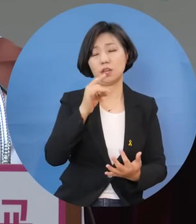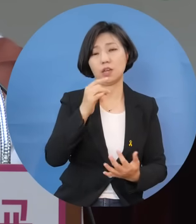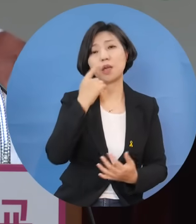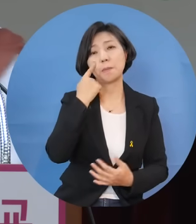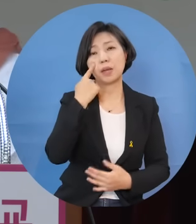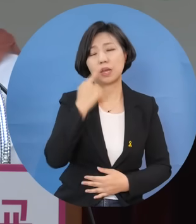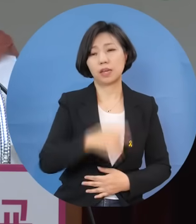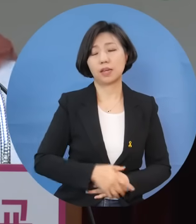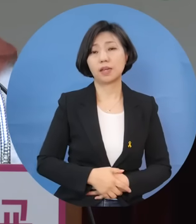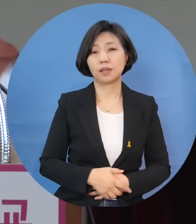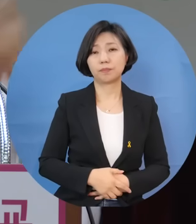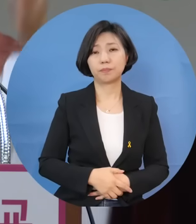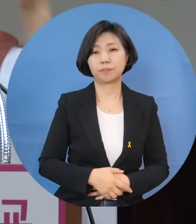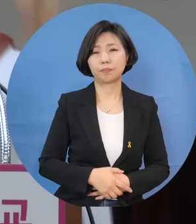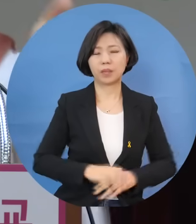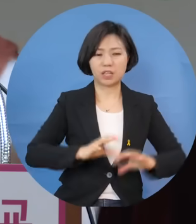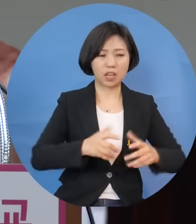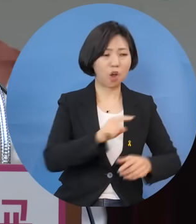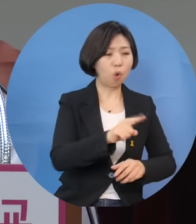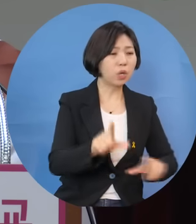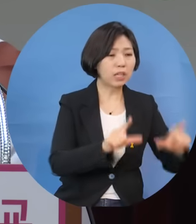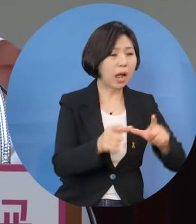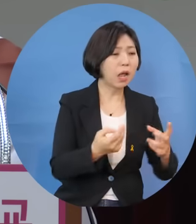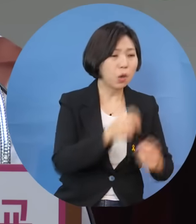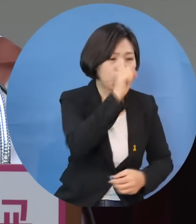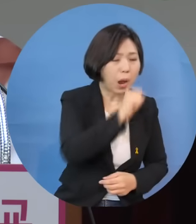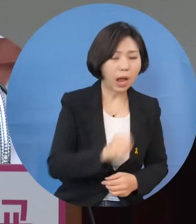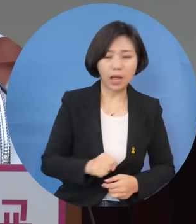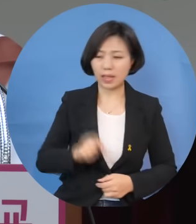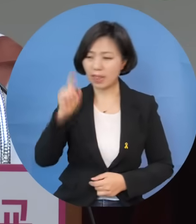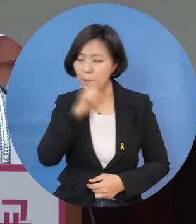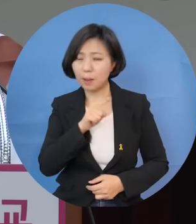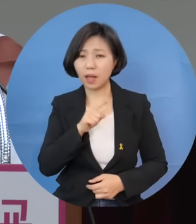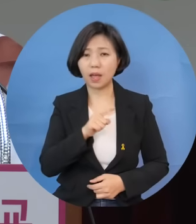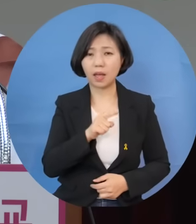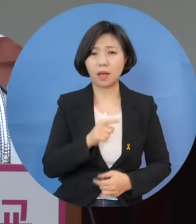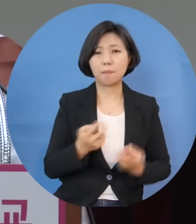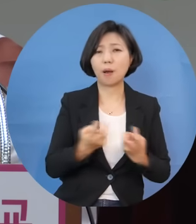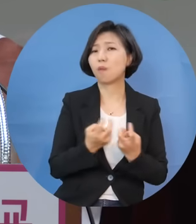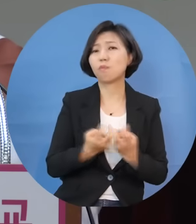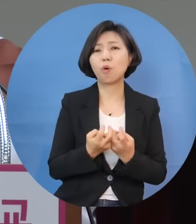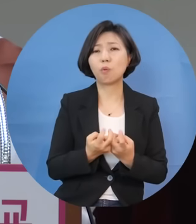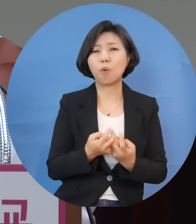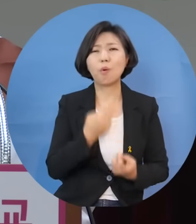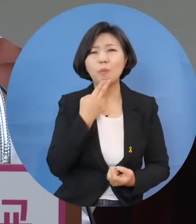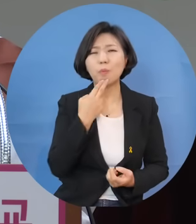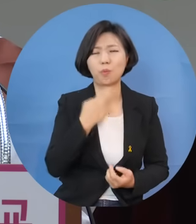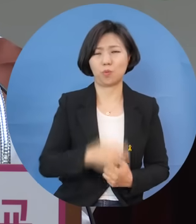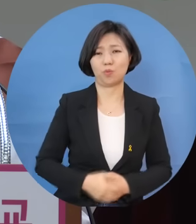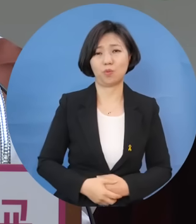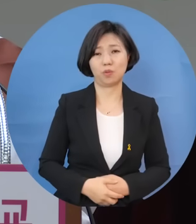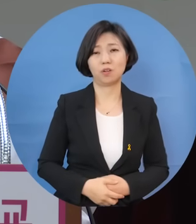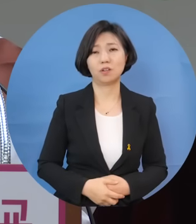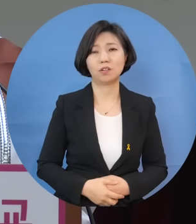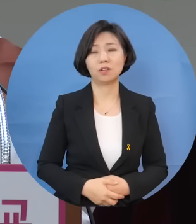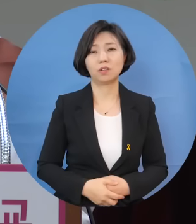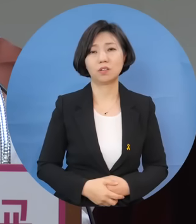이게 무슨... 세상에서 이리 살아야 된다, 저리 살아야 된다. 이런 길이 있을까요, 없을까요? 없어요.